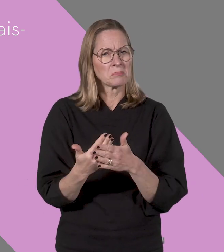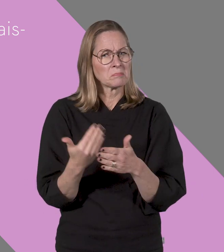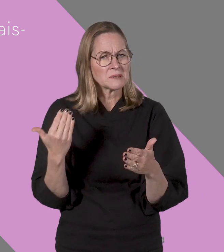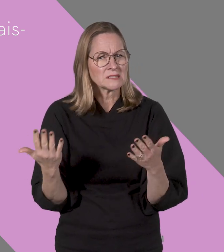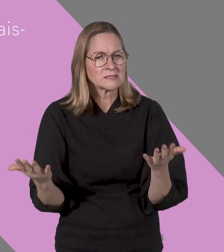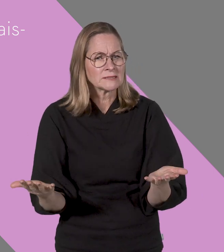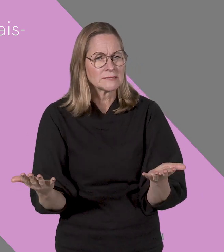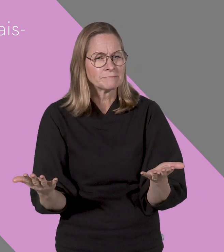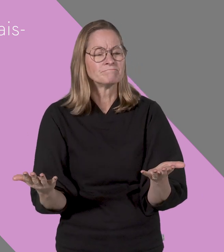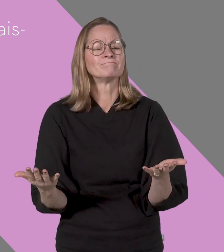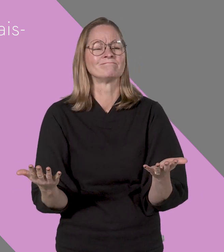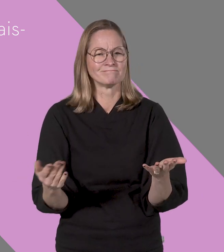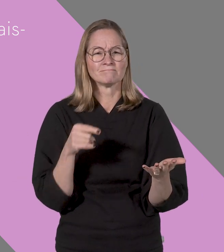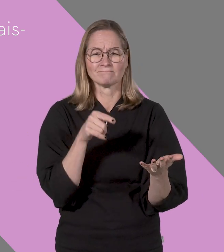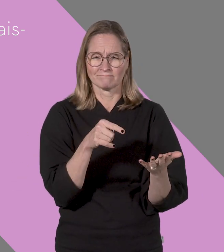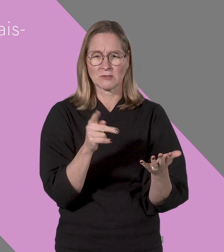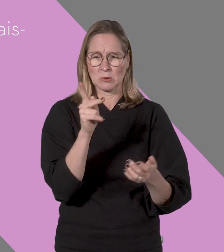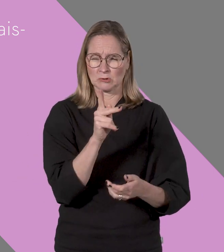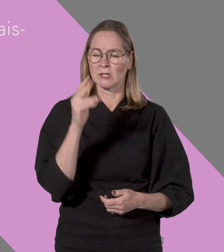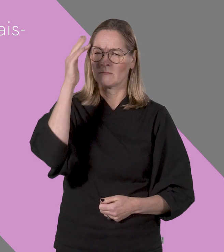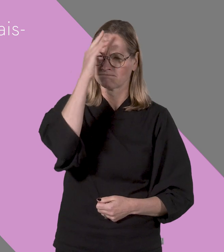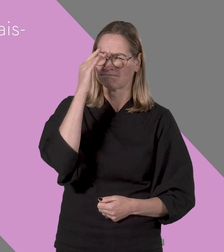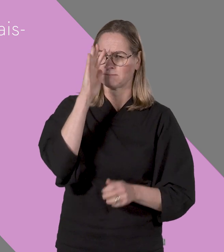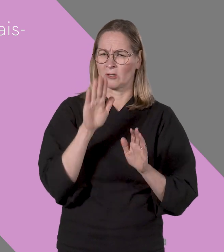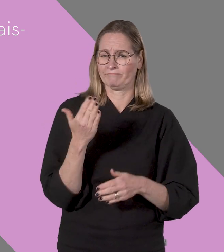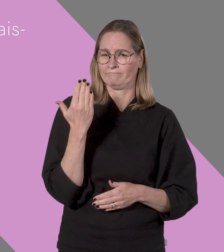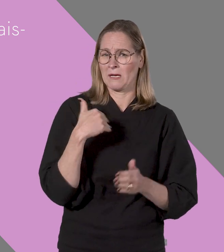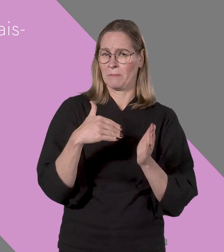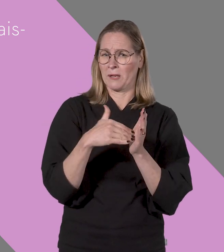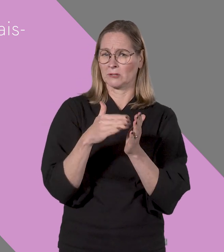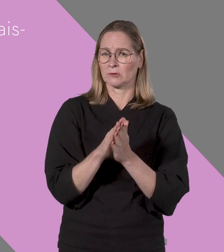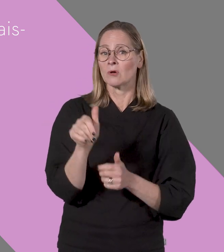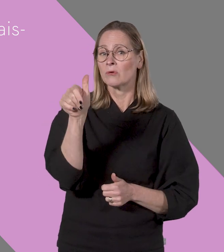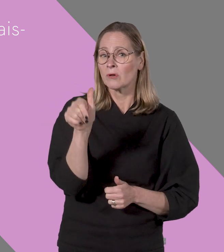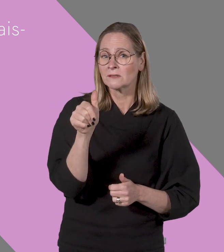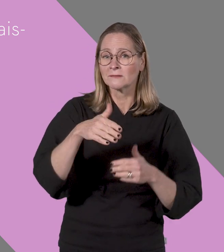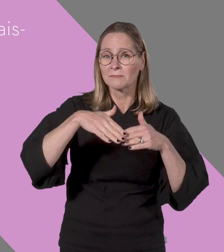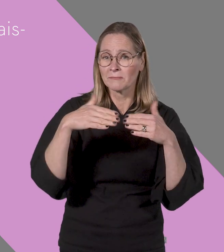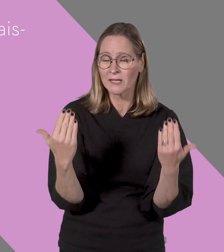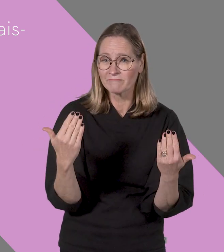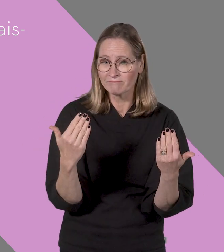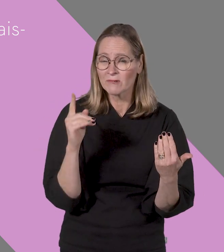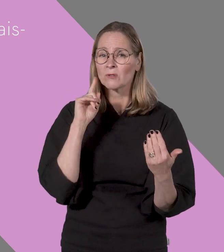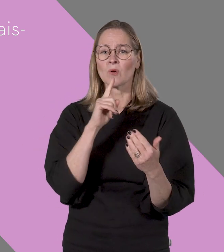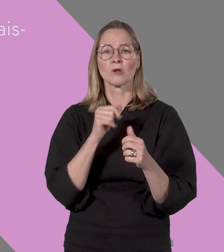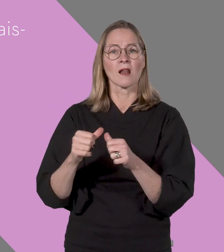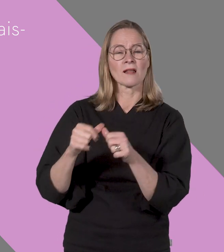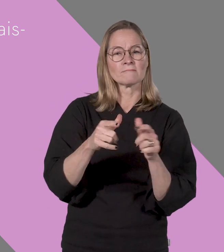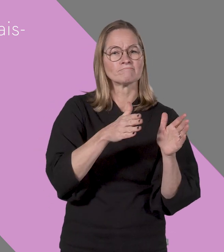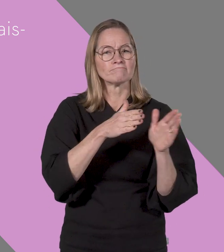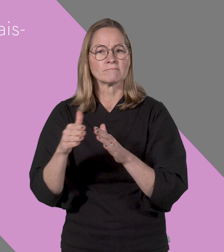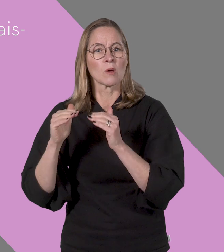Tätä kysymystä pohdittiin 9.11.2023 Kuurojen Liiton järjestämässä -